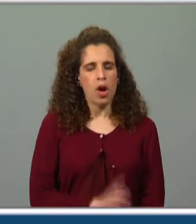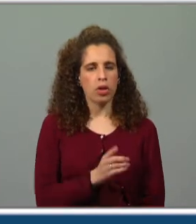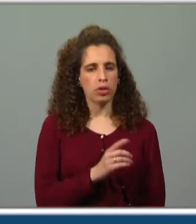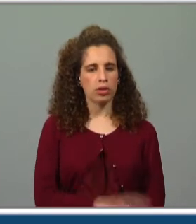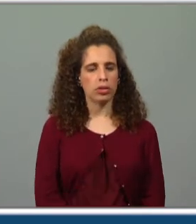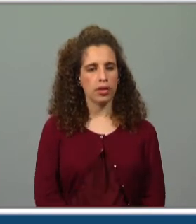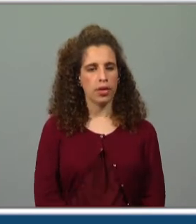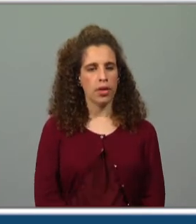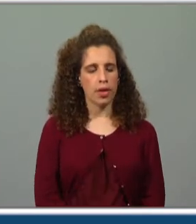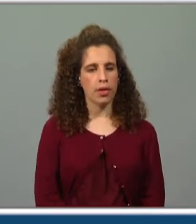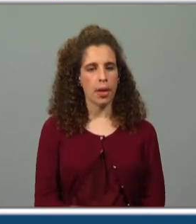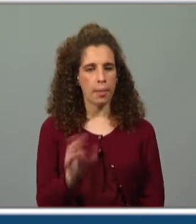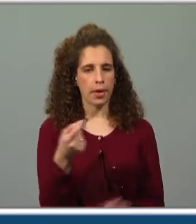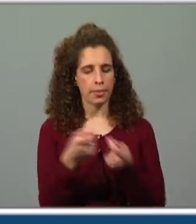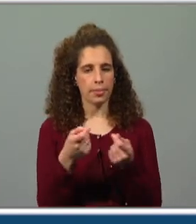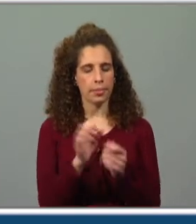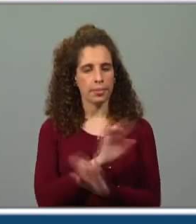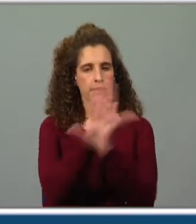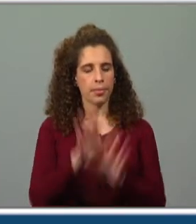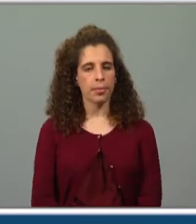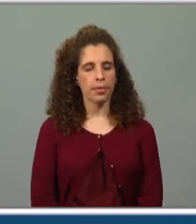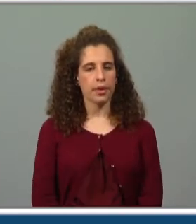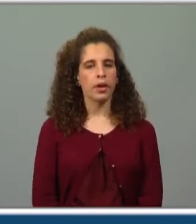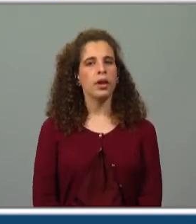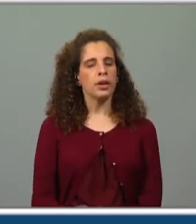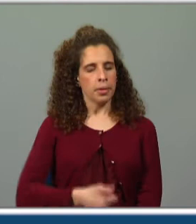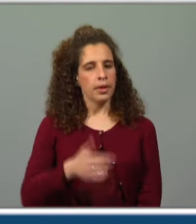aquele que está mais próximo Claro Ainda bem que vocês estão atentos para 最清楚的那個好吧，你在看